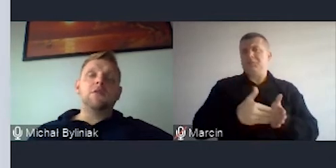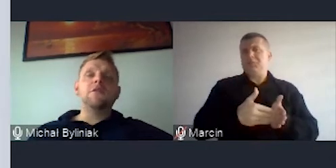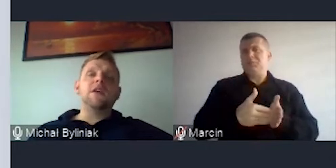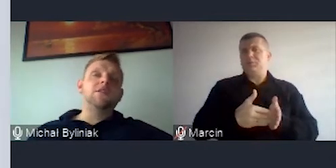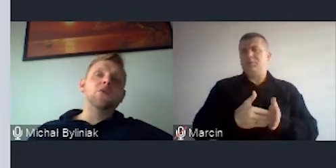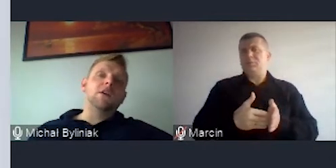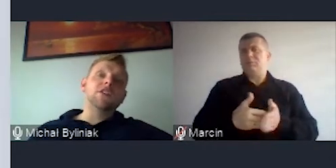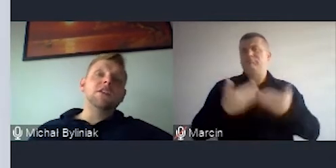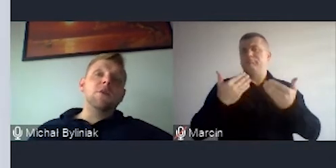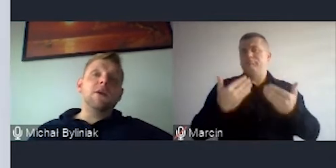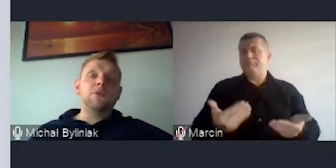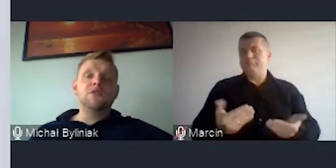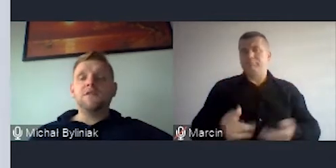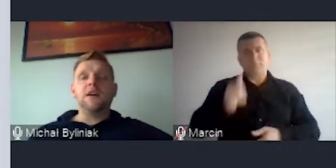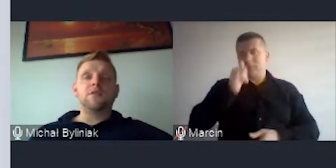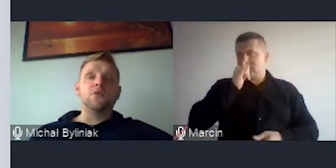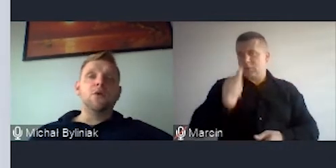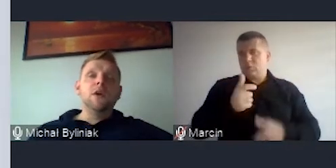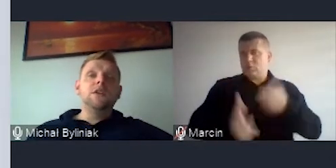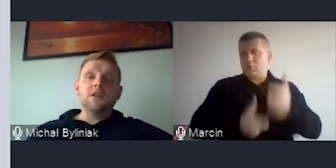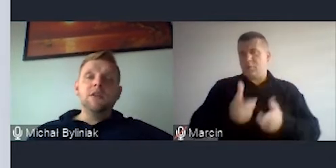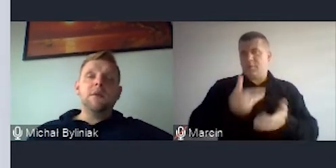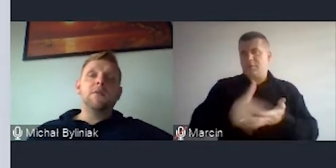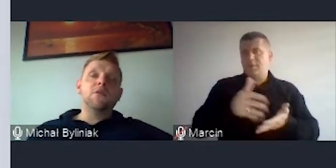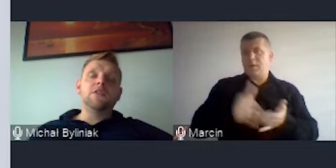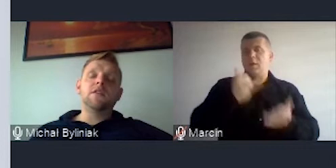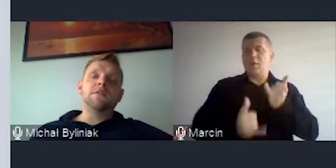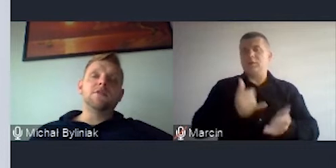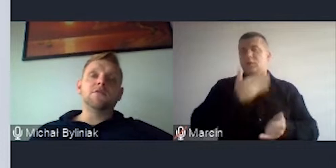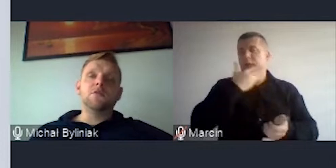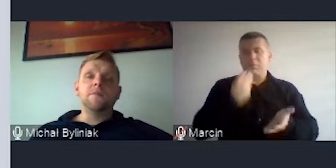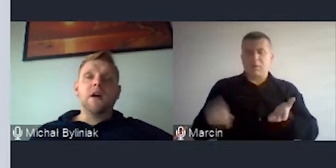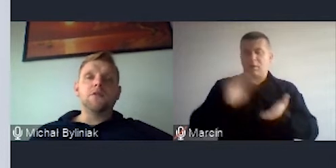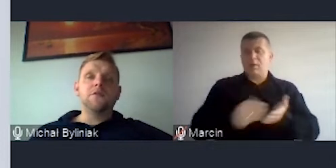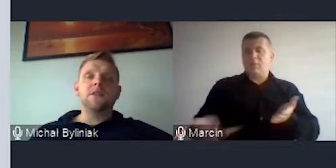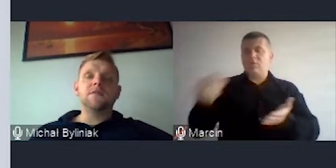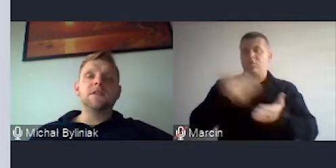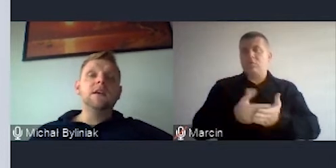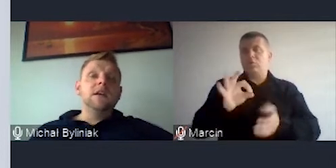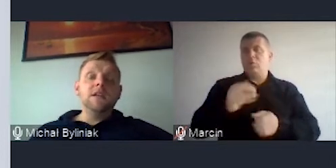to w takim razie nie mogę ponieść wydatku, jeśli nie mam go ujętego we wniosku o dofinansowanie